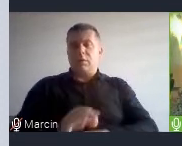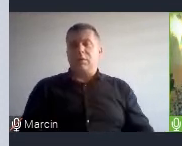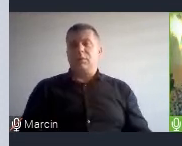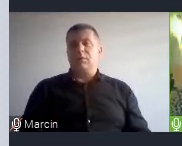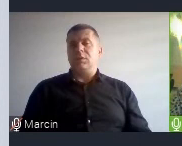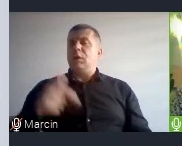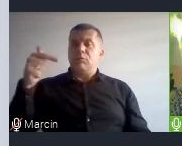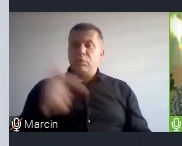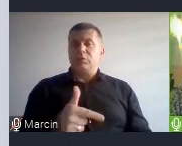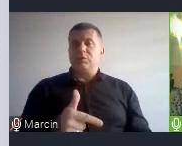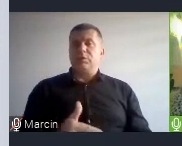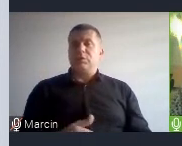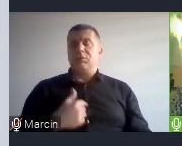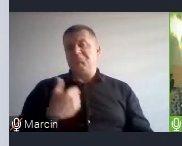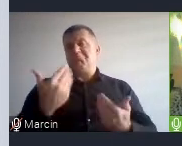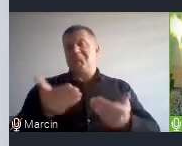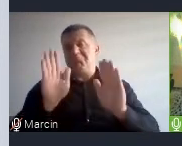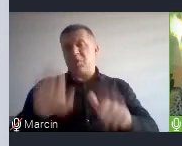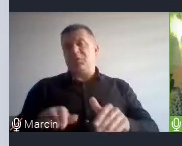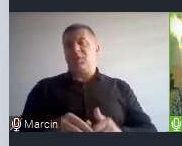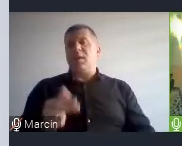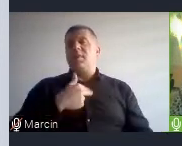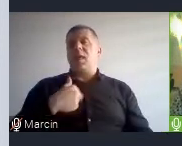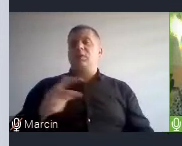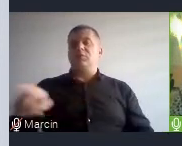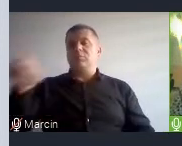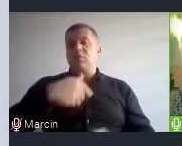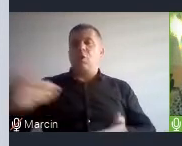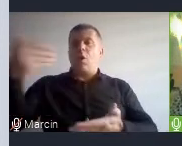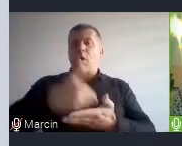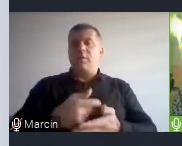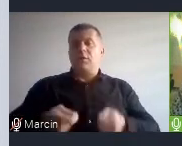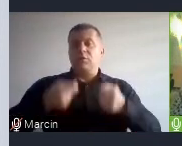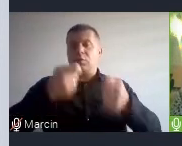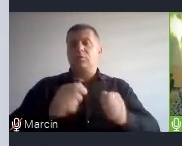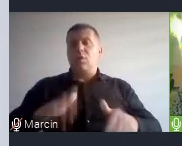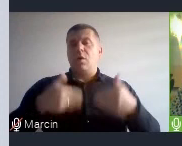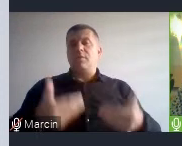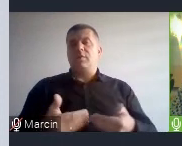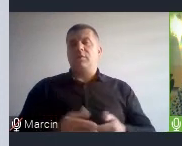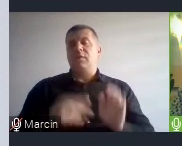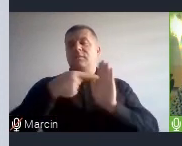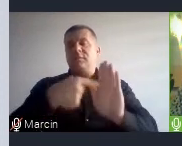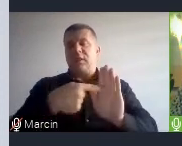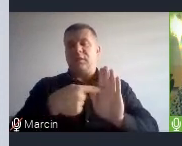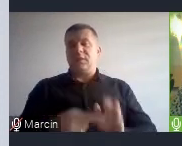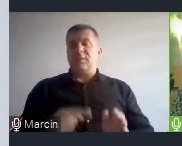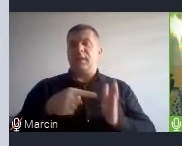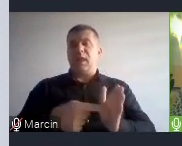musimy pozwolić naszym oferentom na złożenie ofert we wskazanym terminie.